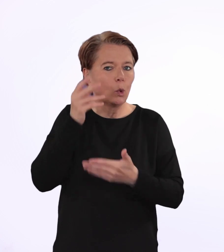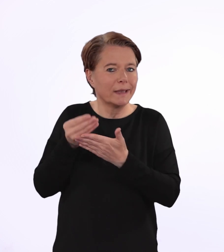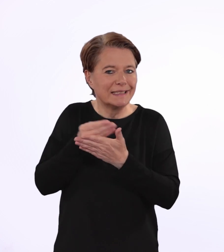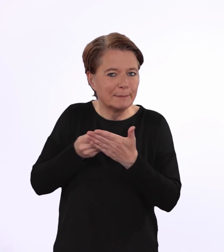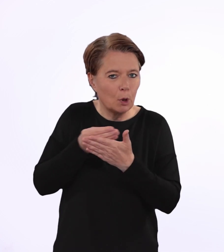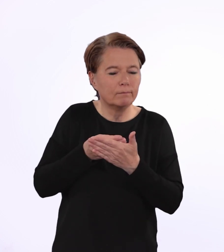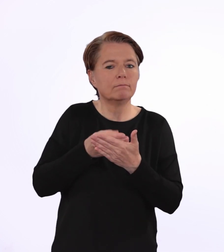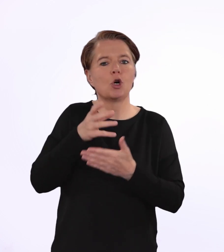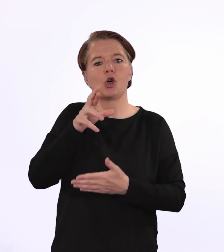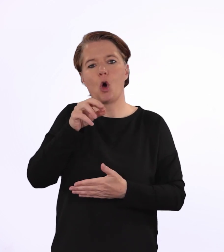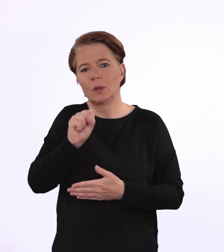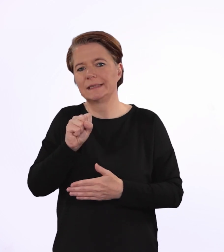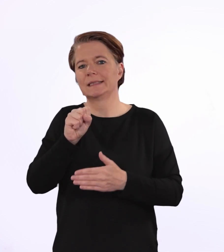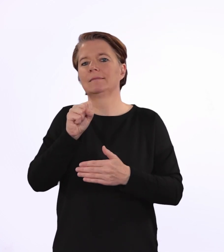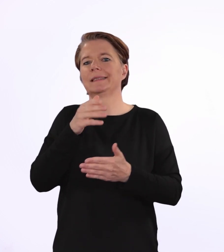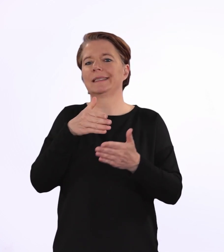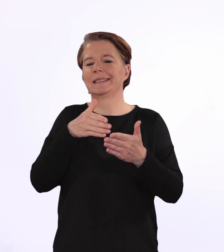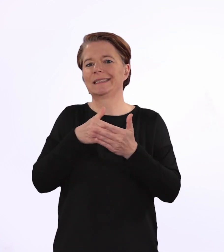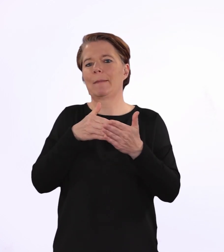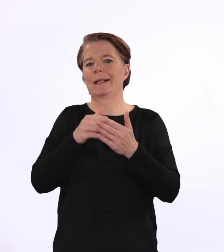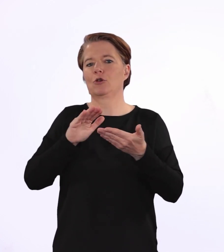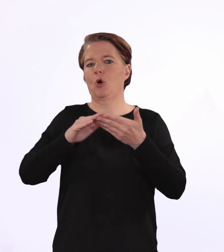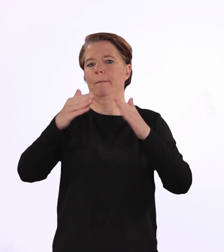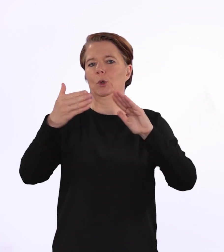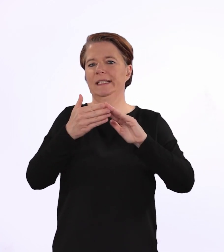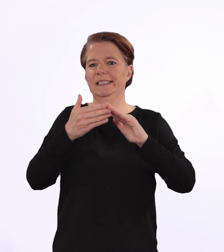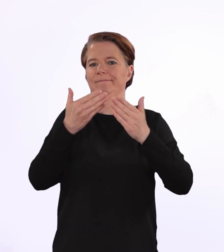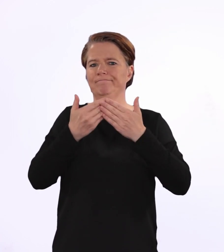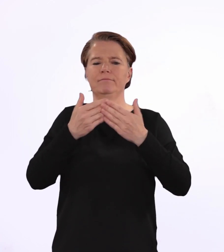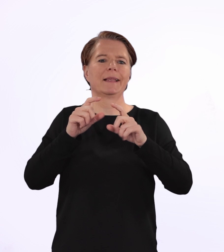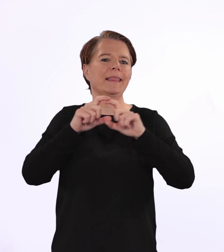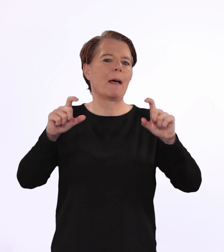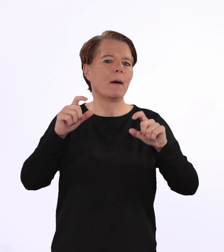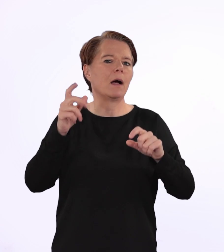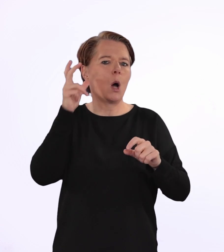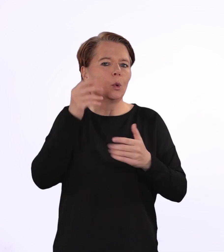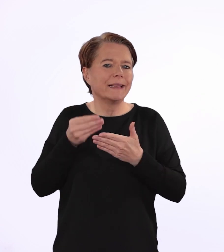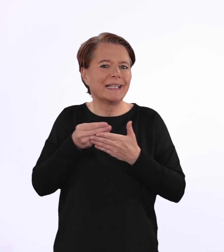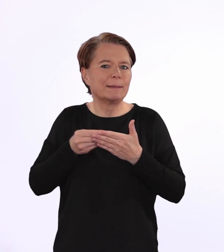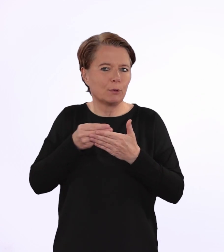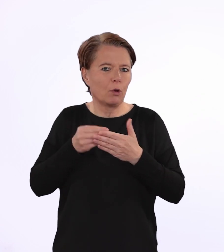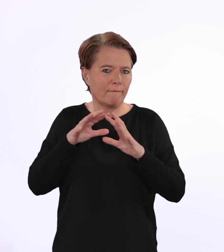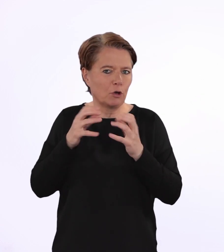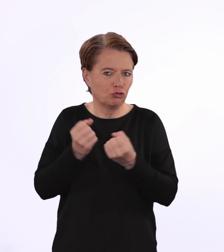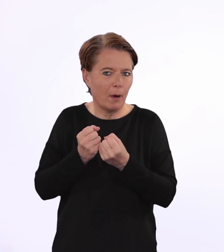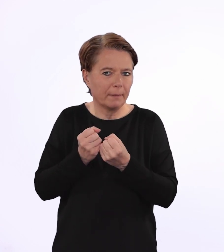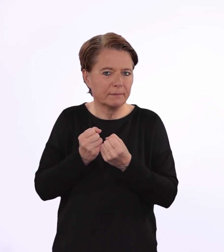zur Audiodeskription für die Cross Disability Community, einen Audiodeskriptions-Workshop für die ganzen